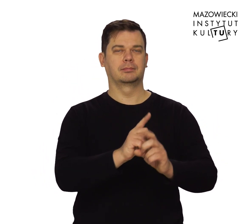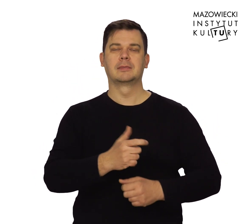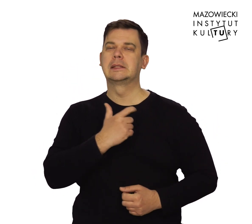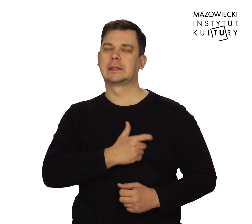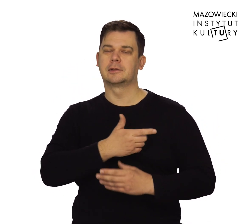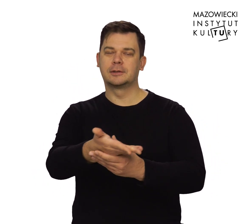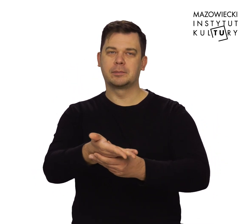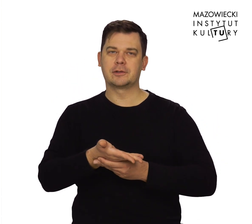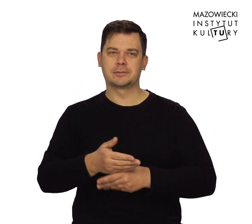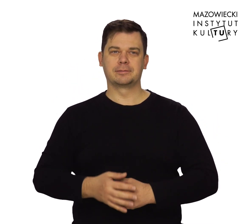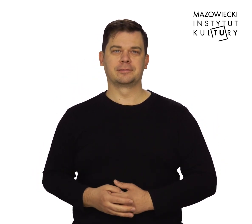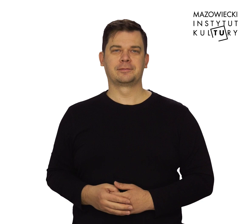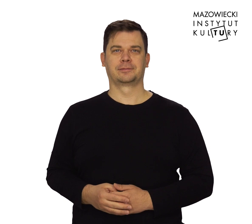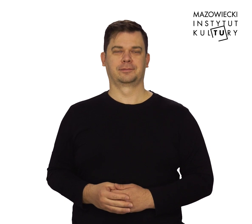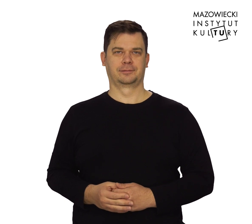Serdecznie zapraszamy.